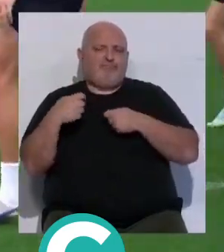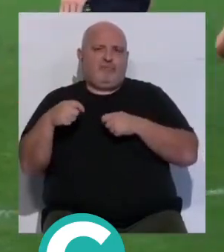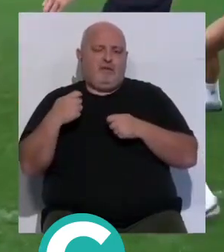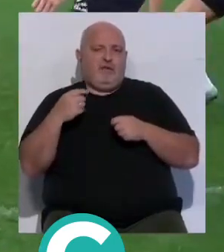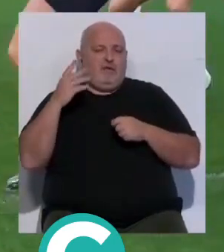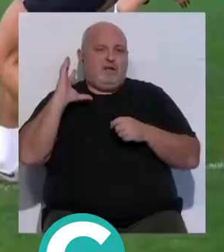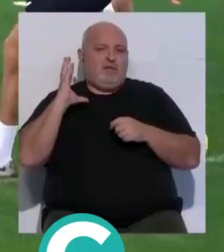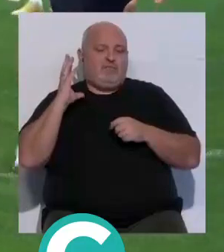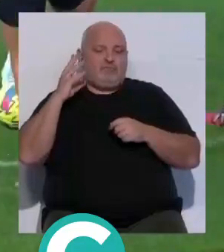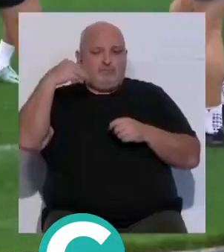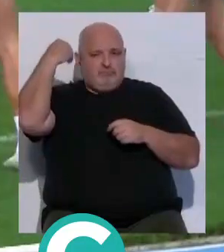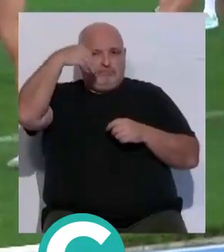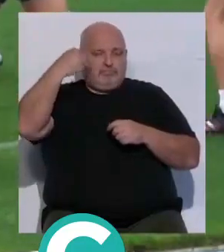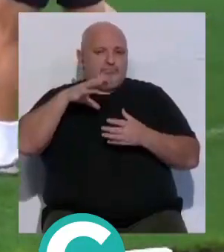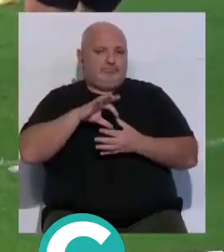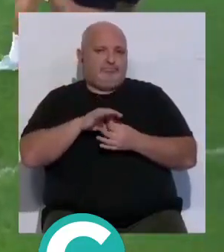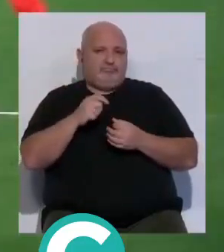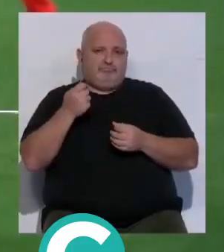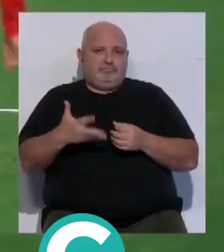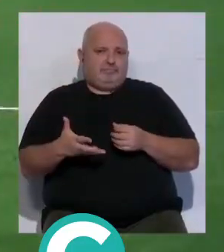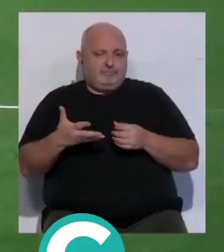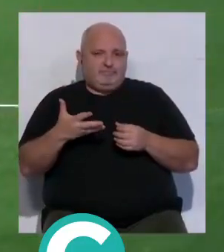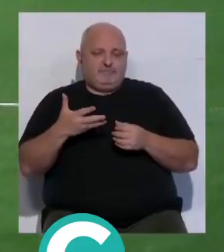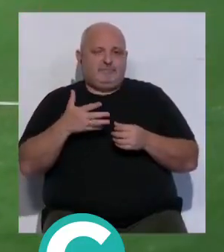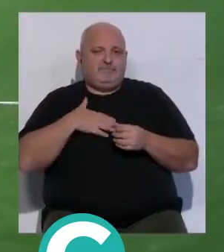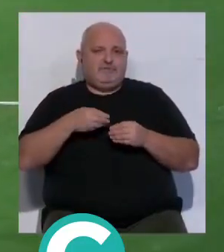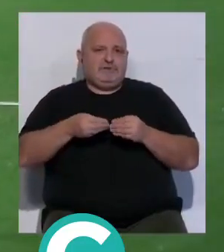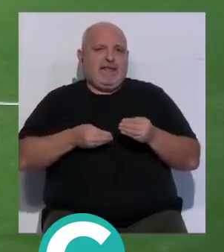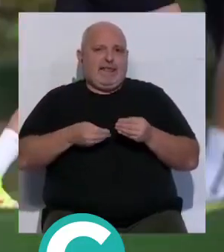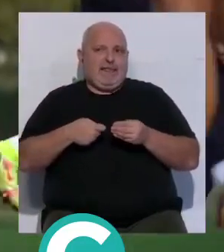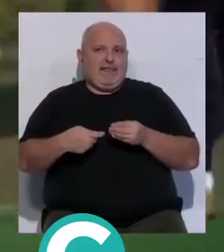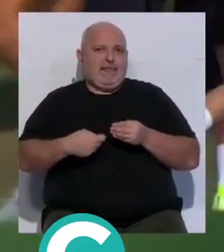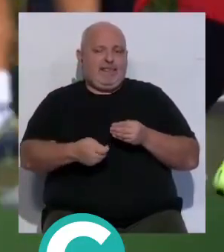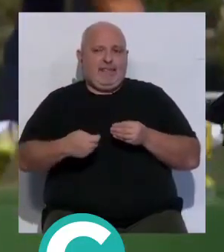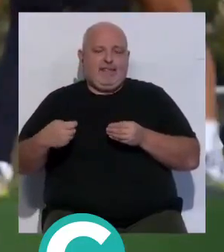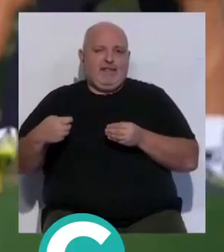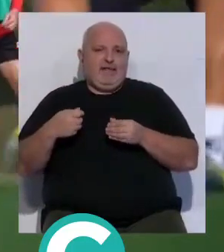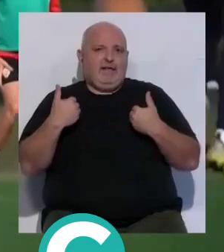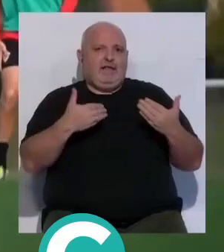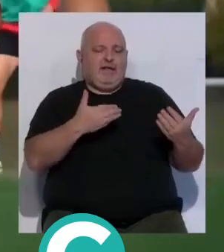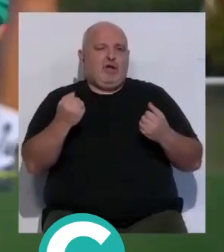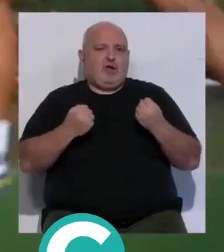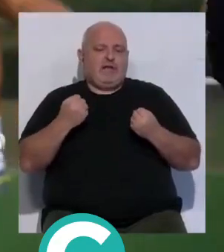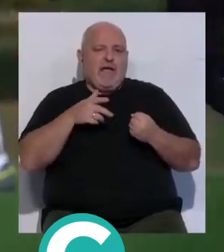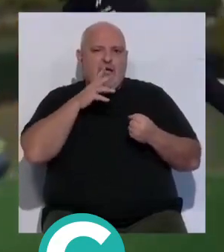jeque No no he tenido que sacarla o la chequera ya antes regalaba coche y eso para que la gente fuera